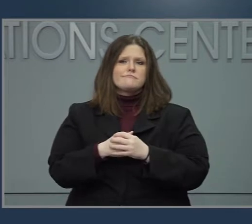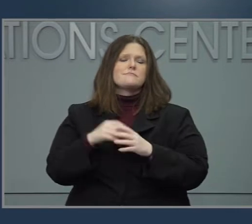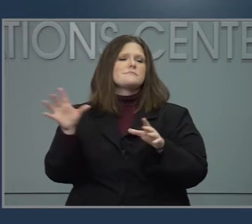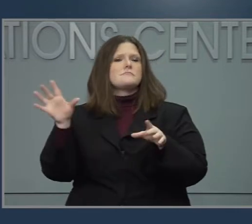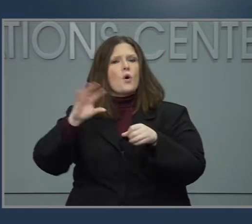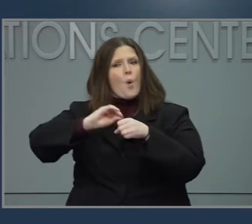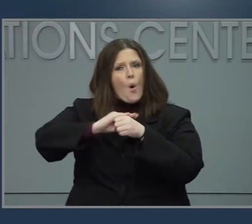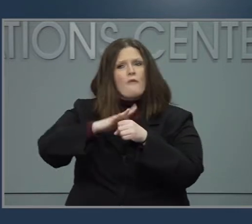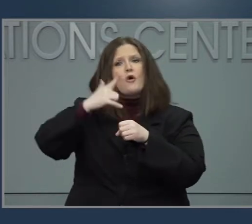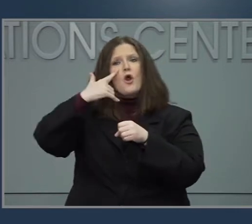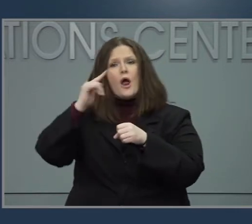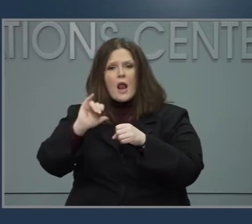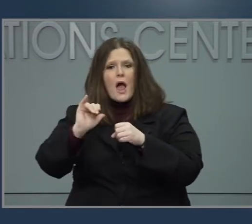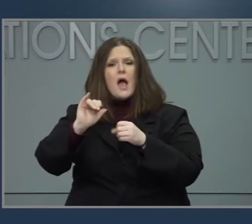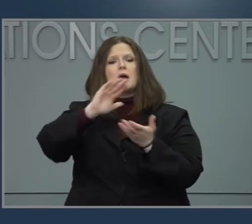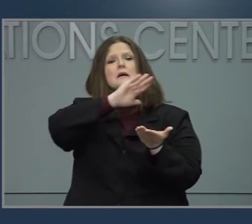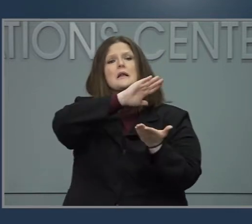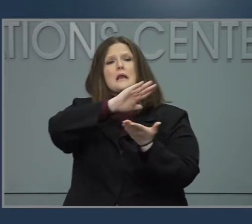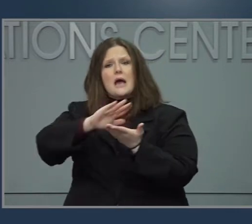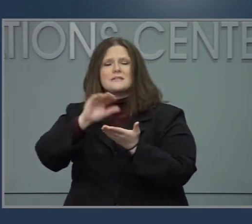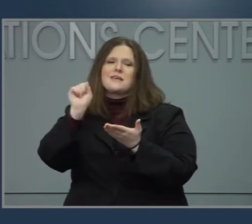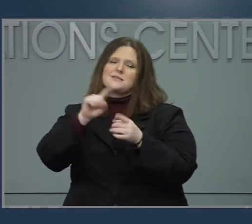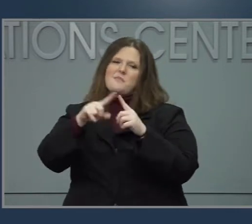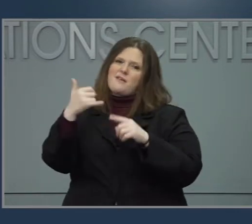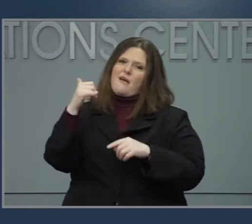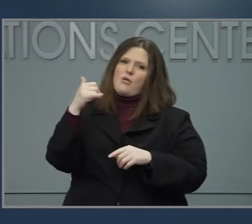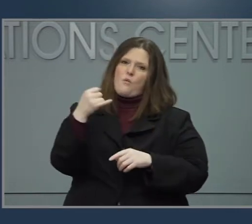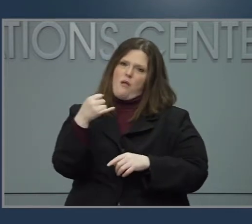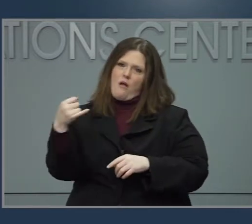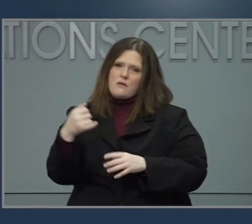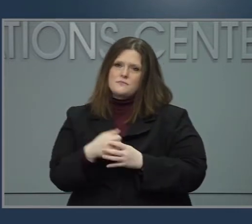casos en Carolina del Norte está bajando, sin embargo, los casos siguen elevados y con